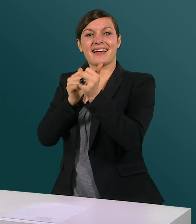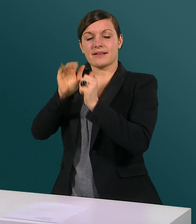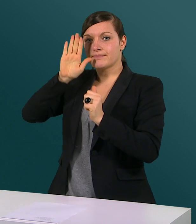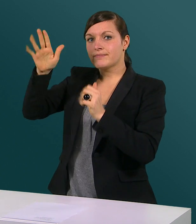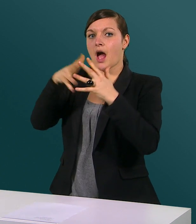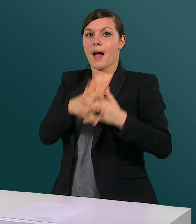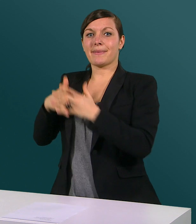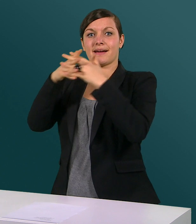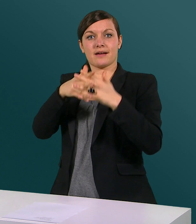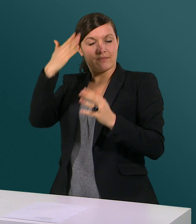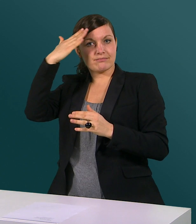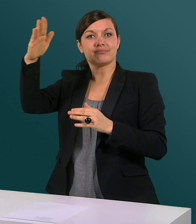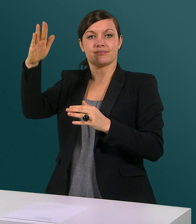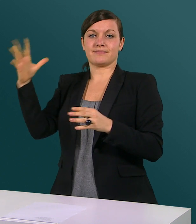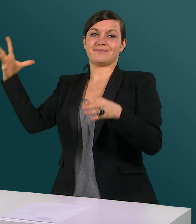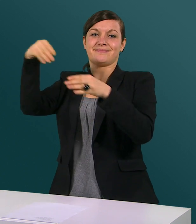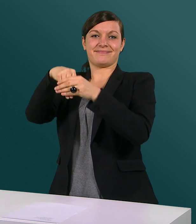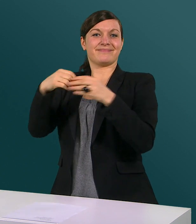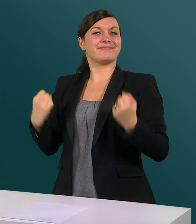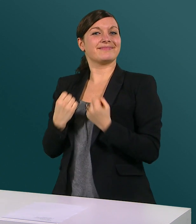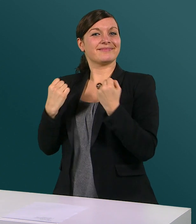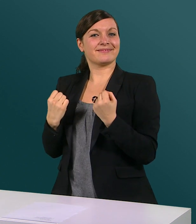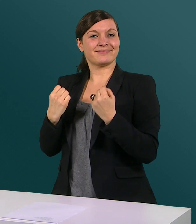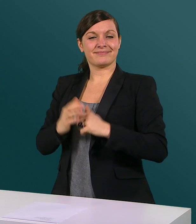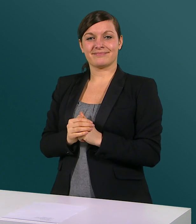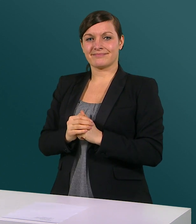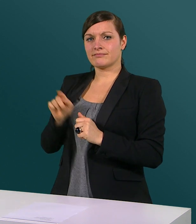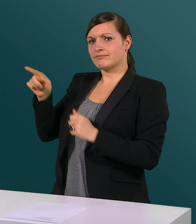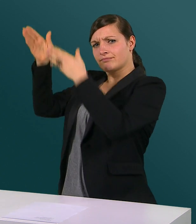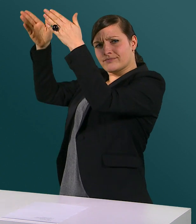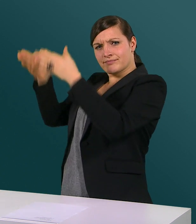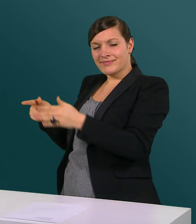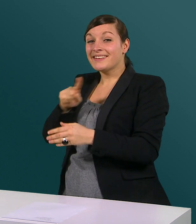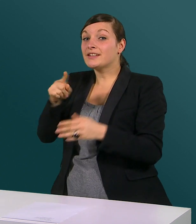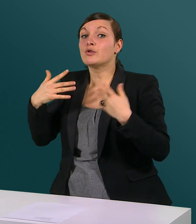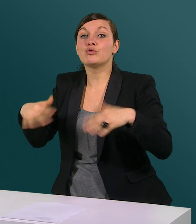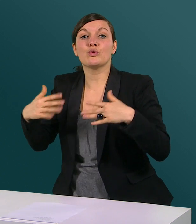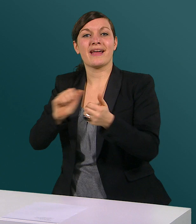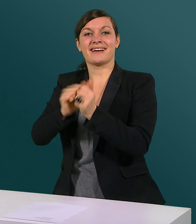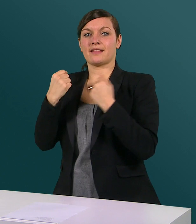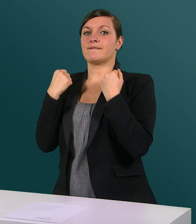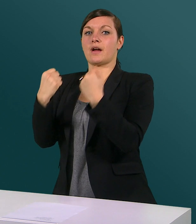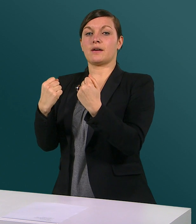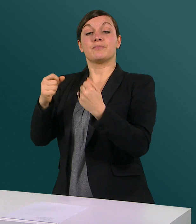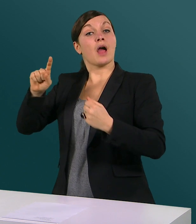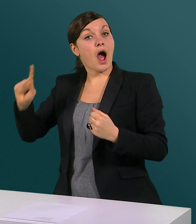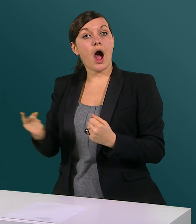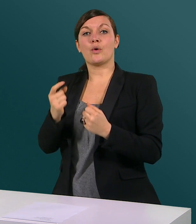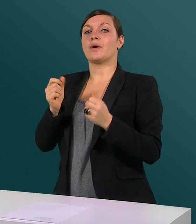in Amerika, mitzumachen. Er ist nicht nur Rennfahrer sondern auch